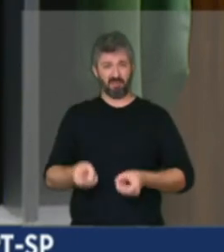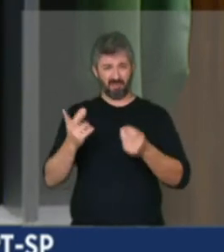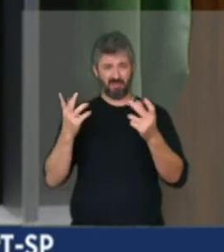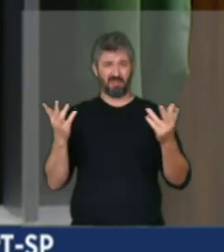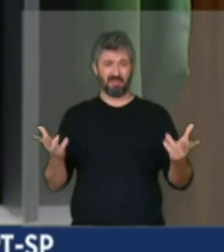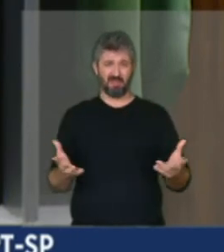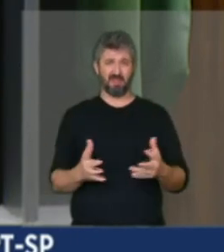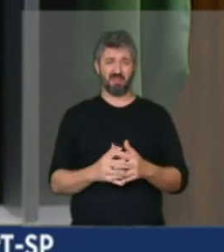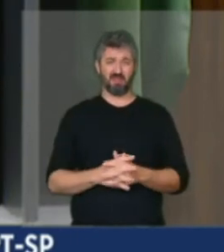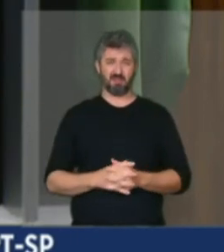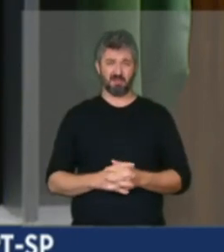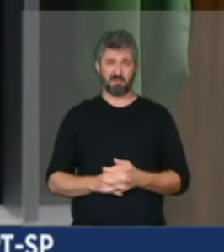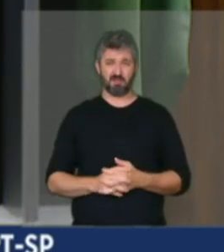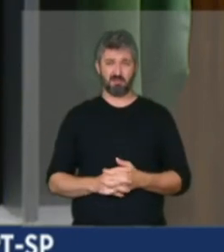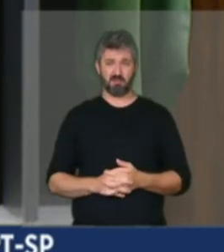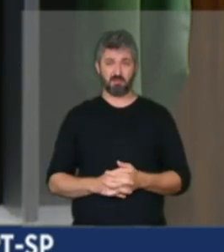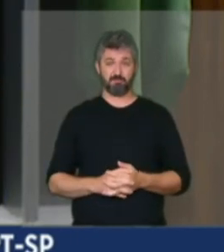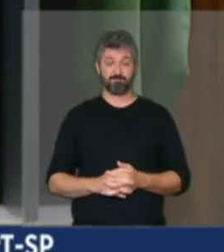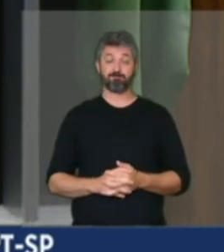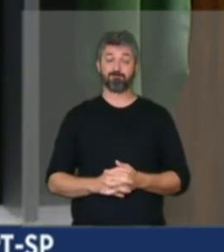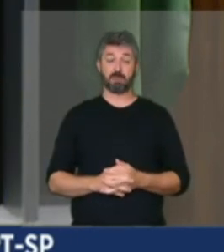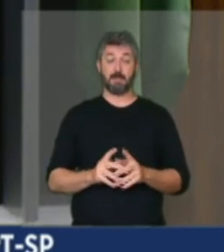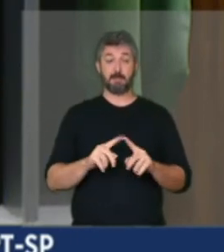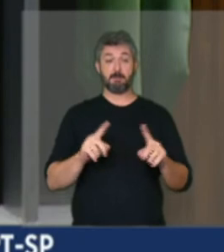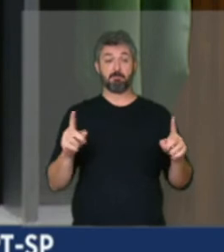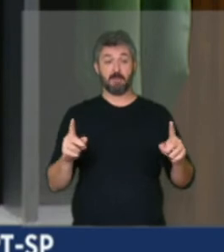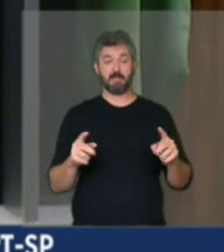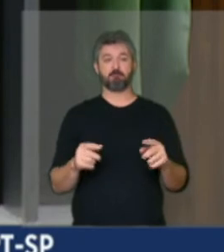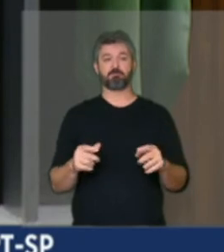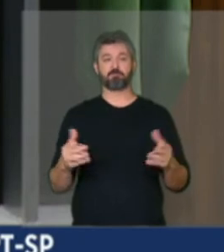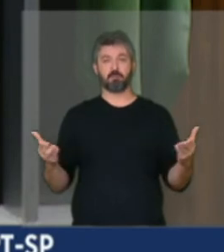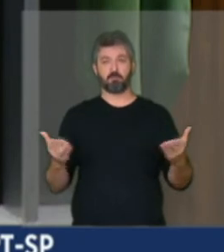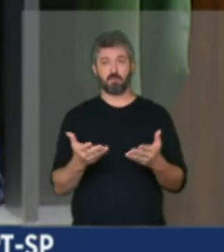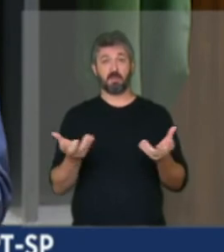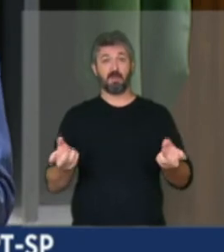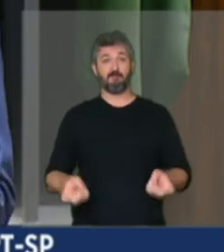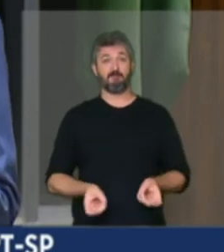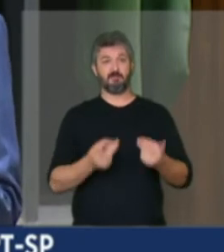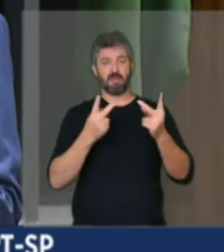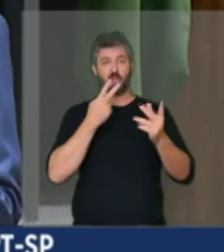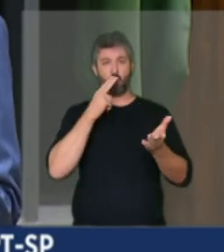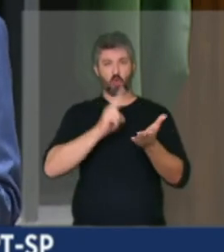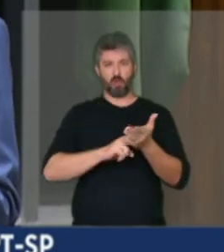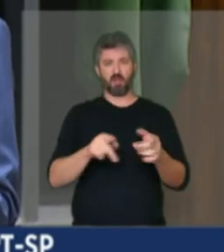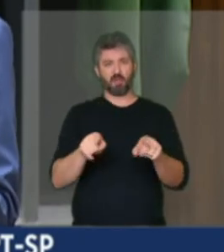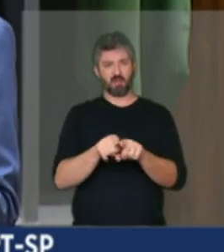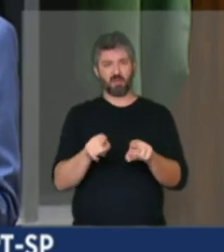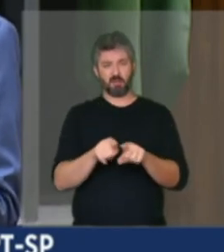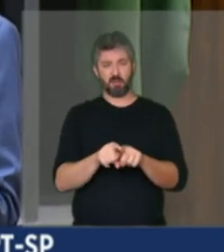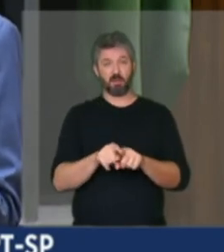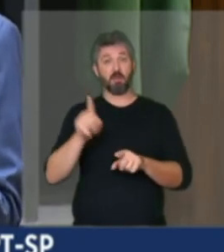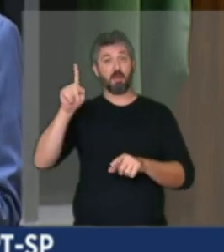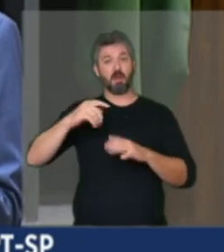LÍDICE DA MATA. MAS, AGORA, ELES QUEREM VENDER O OS CORREIOS. UMA EMPRESA LUCRATIVA, DEPUTADO ZÉ GUIMARÃES, UM BILHÃO E MEIO